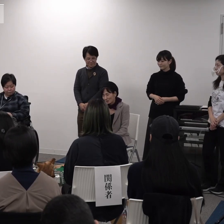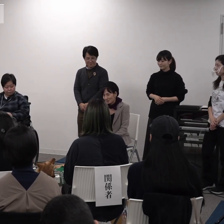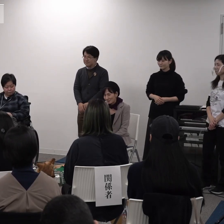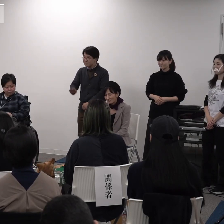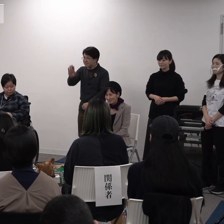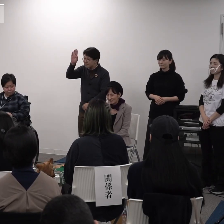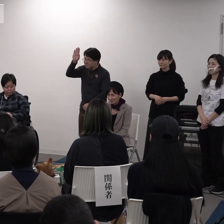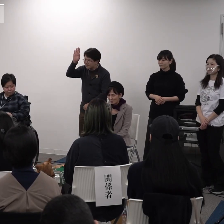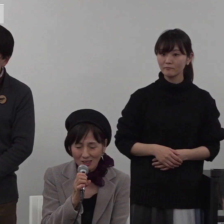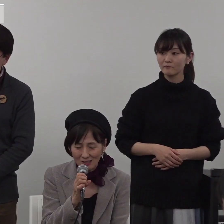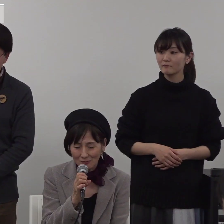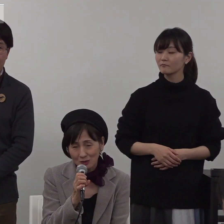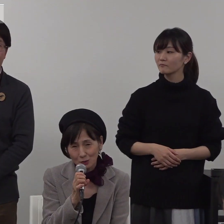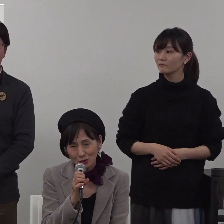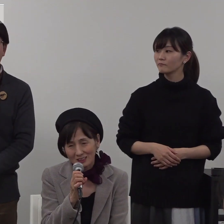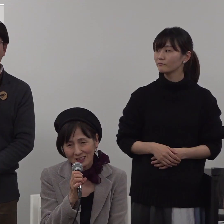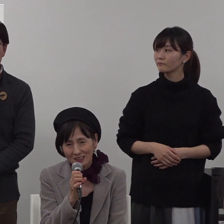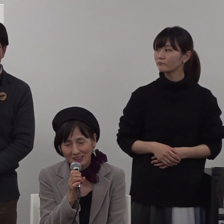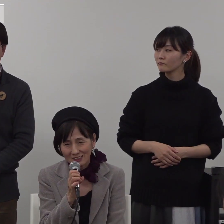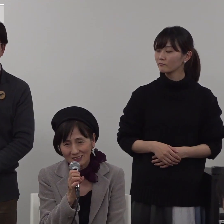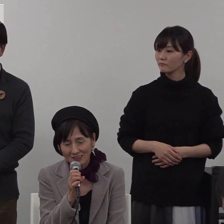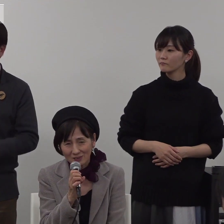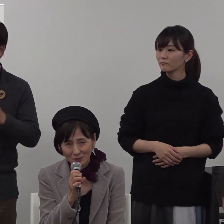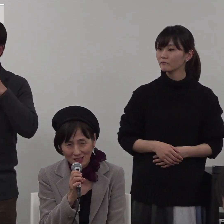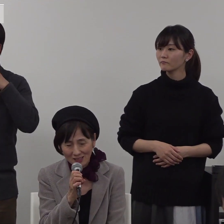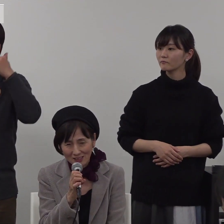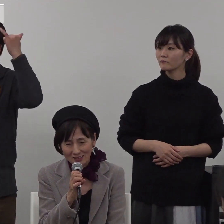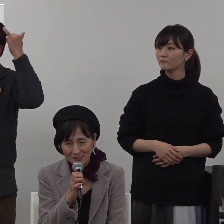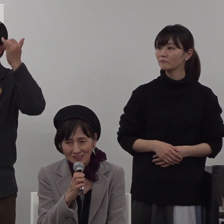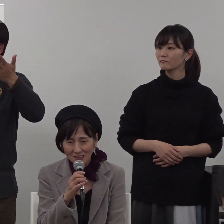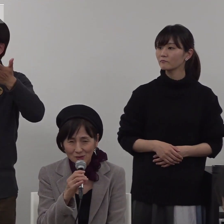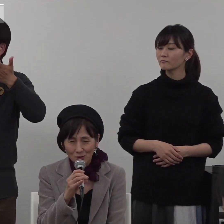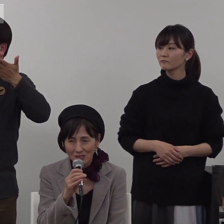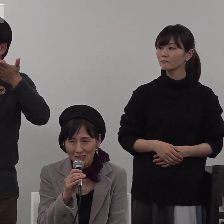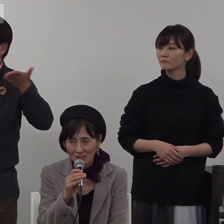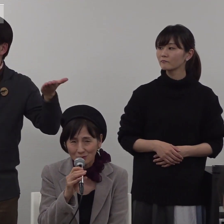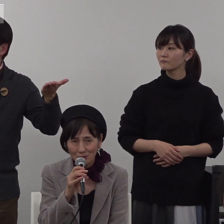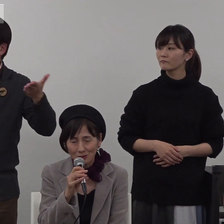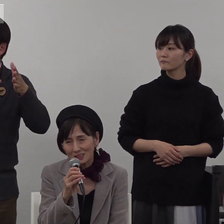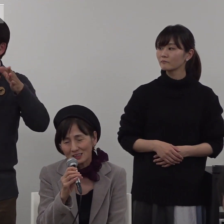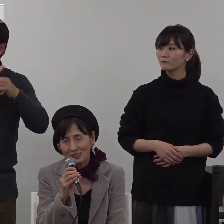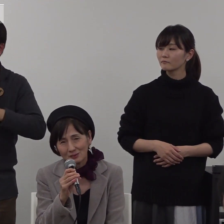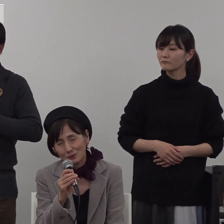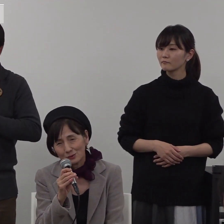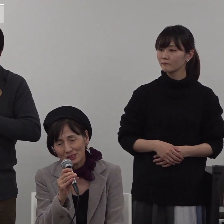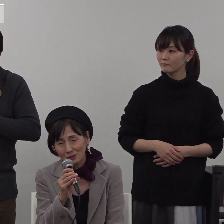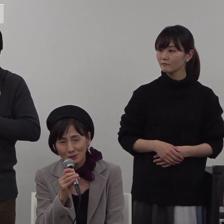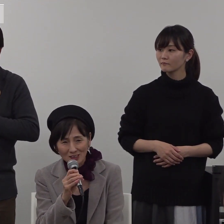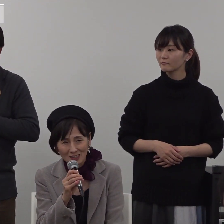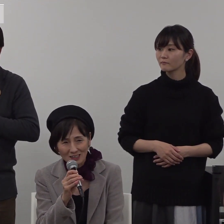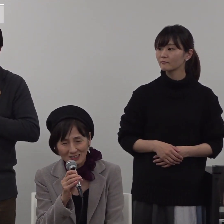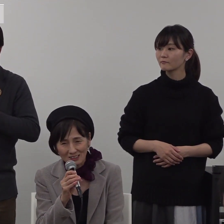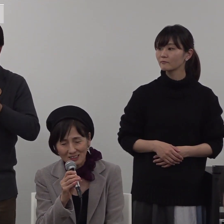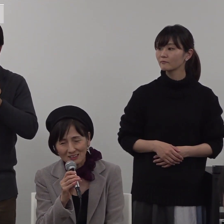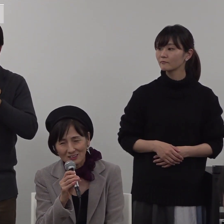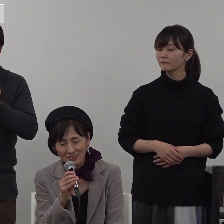セア）私は両親が画家だったので小さなときから本当に色の世界にいたんですね